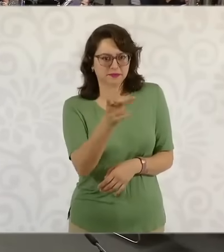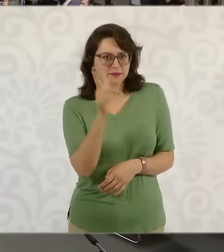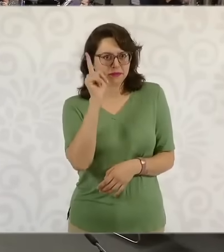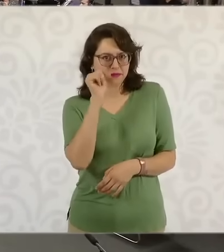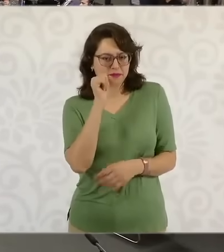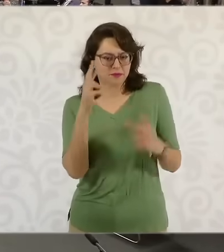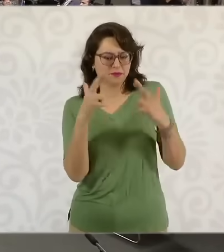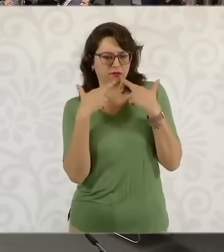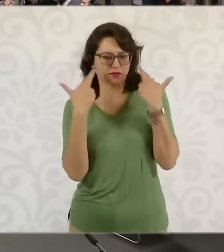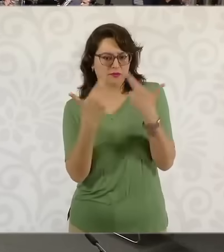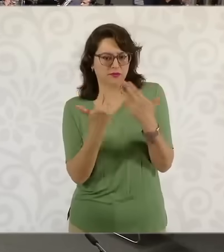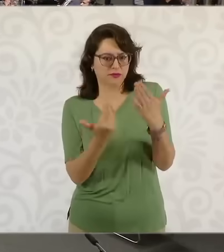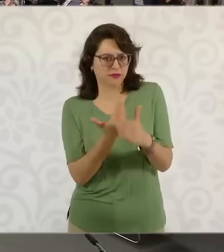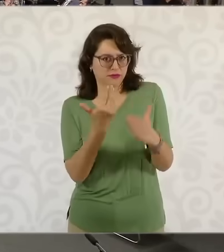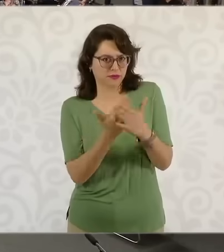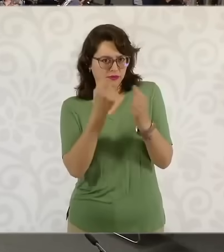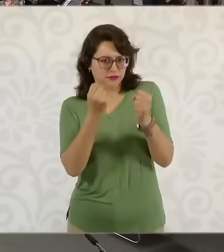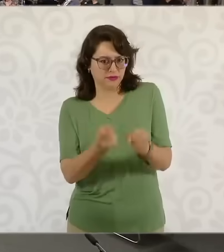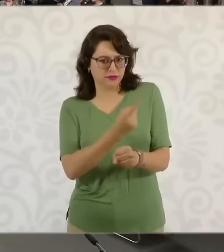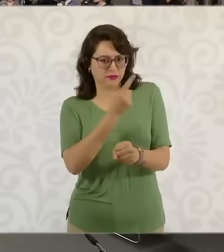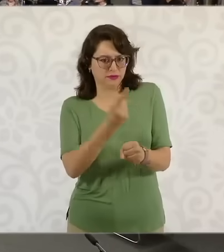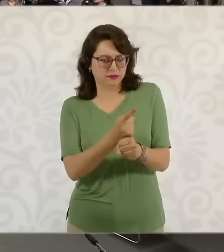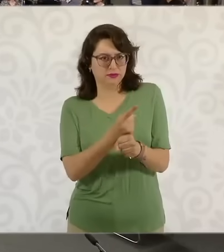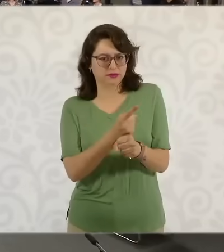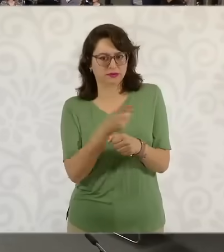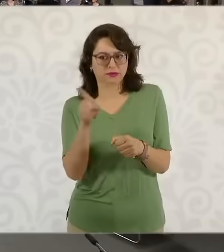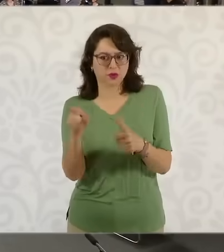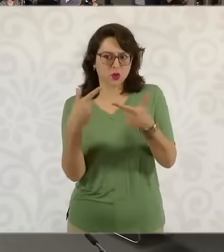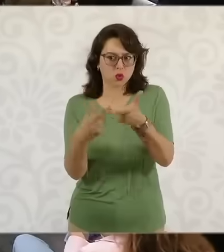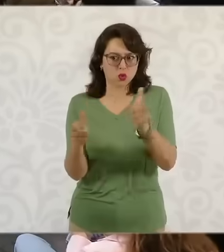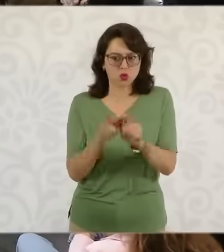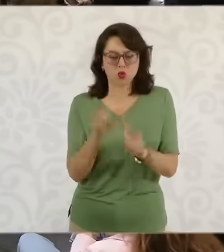de la de la mañana en el gabinete de seguridad le comentaron si este grupo policial denominado Pacal